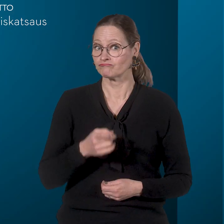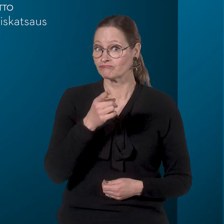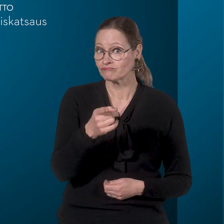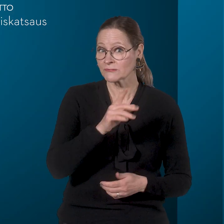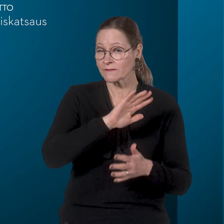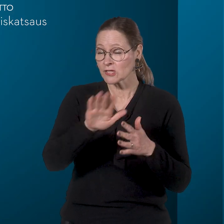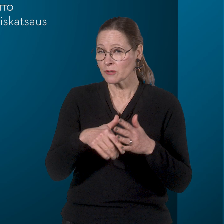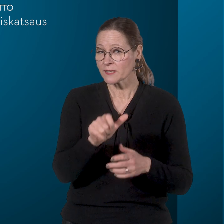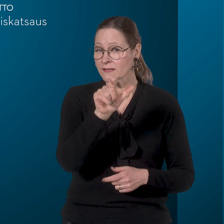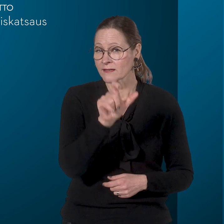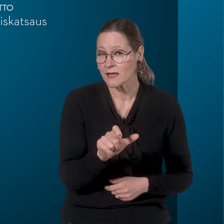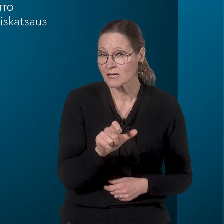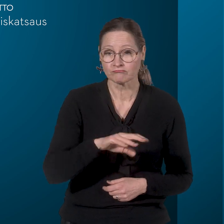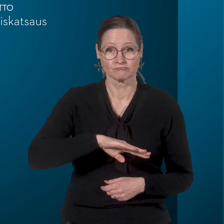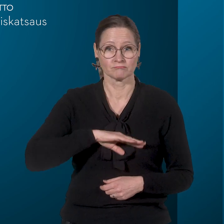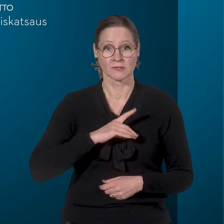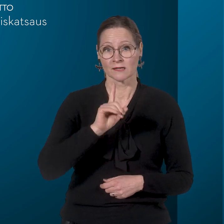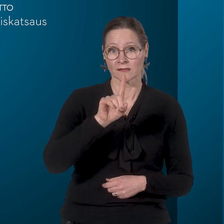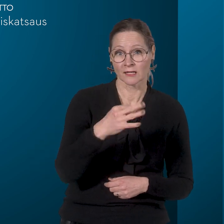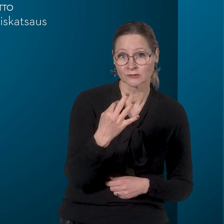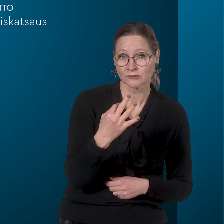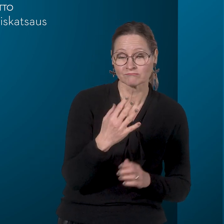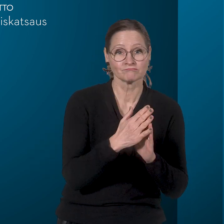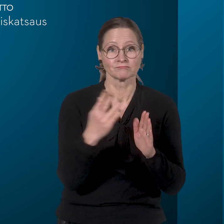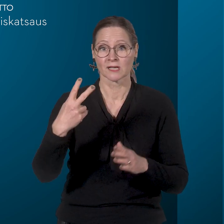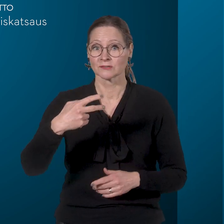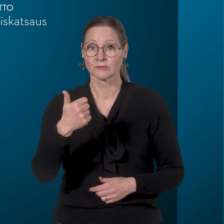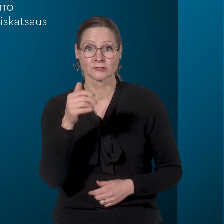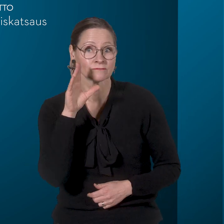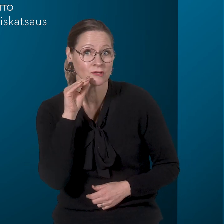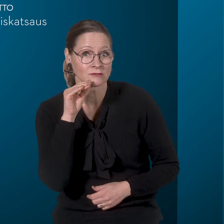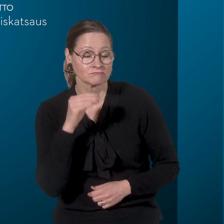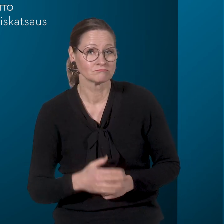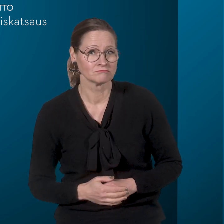Oletko viittomakielinen ja 18 - 29-vuotias?